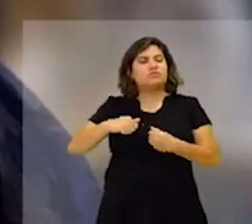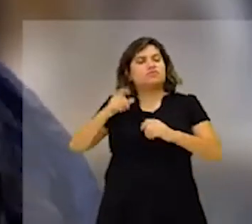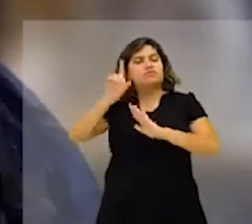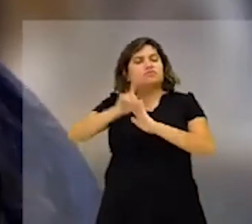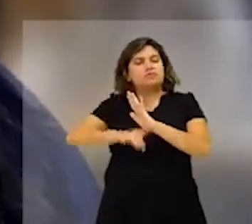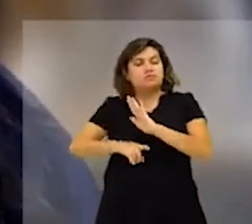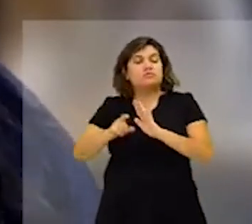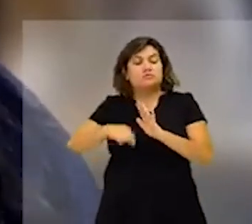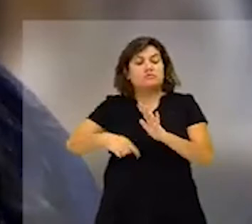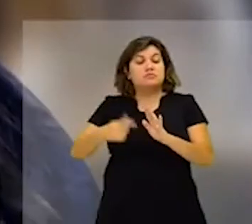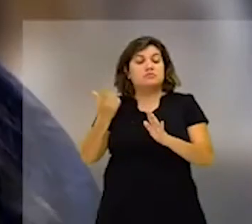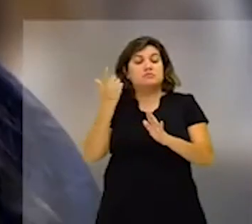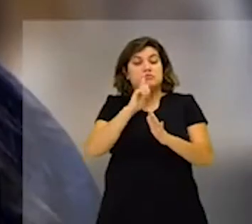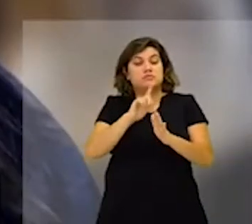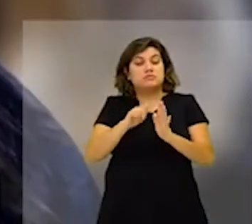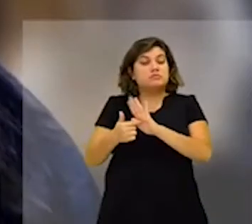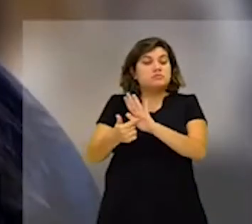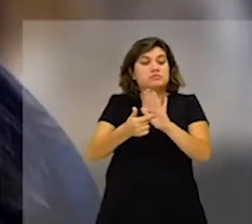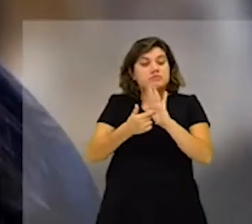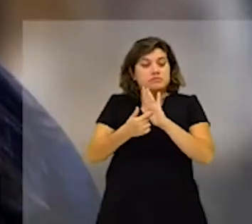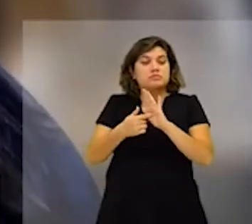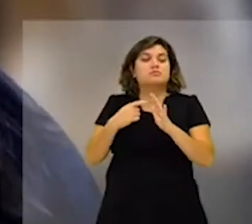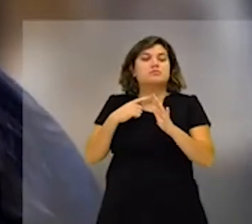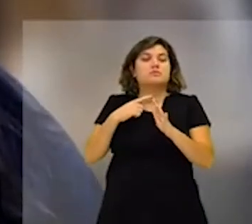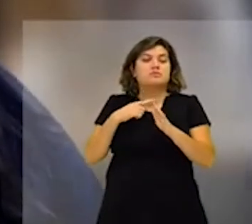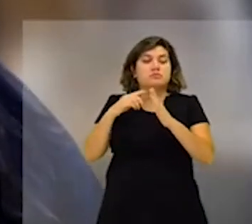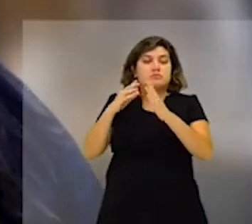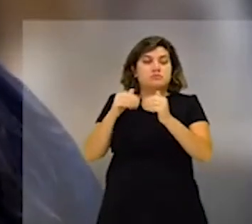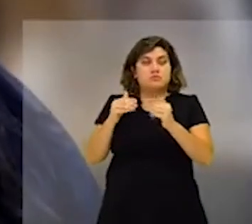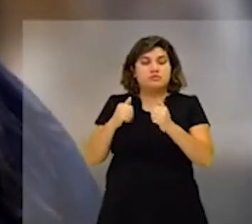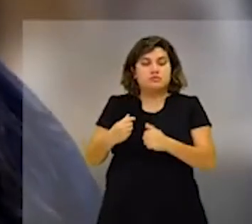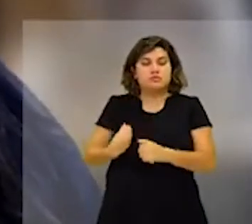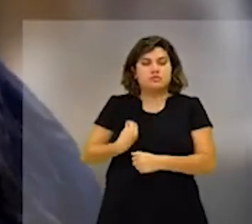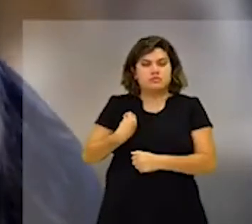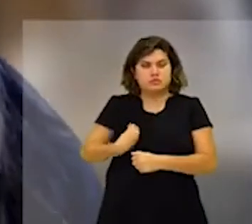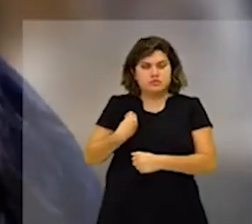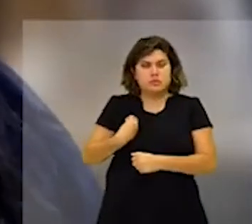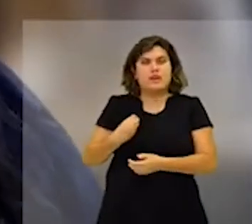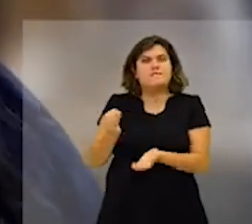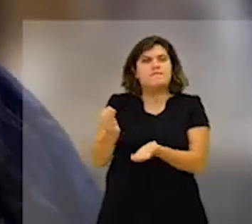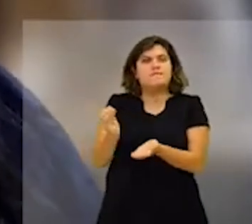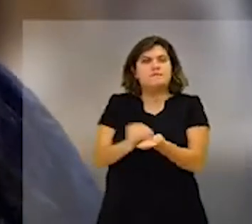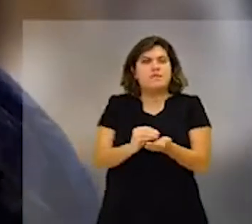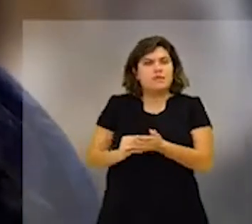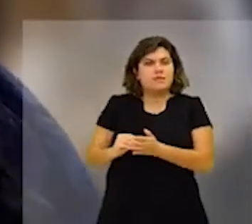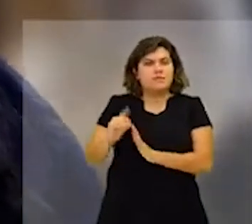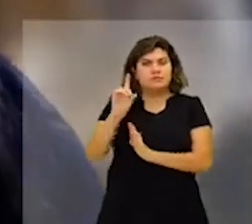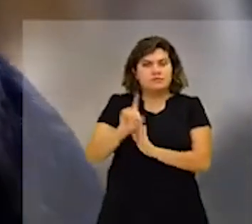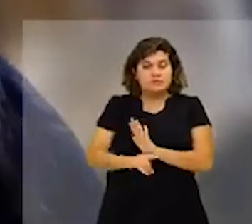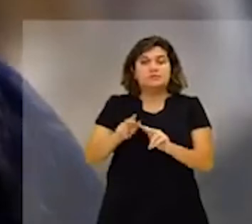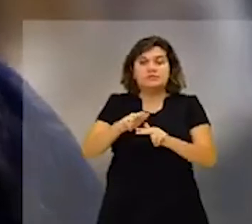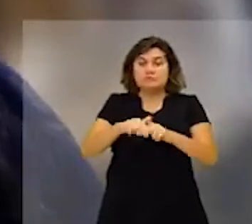apontam entretanto pelas demandas pressupõe a ausência de direitos e portanto é preciso criar